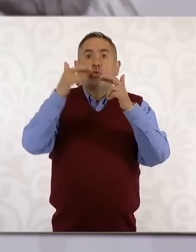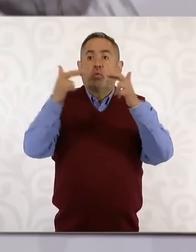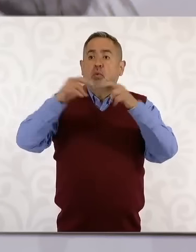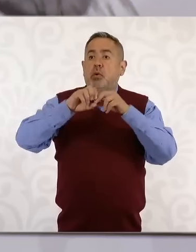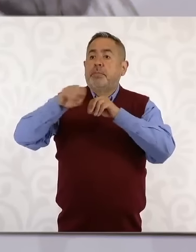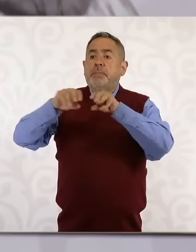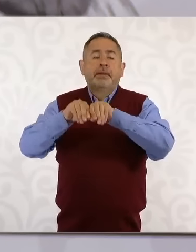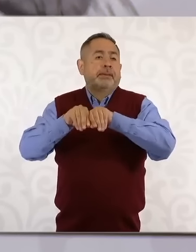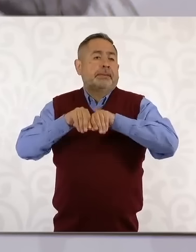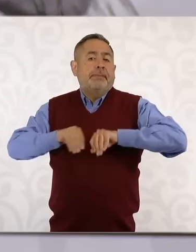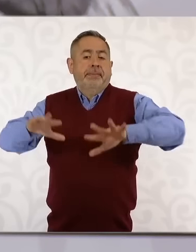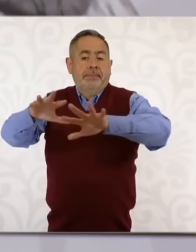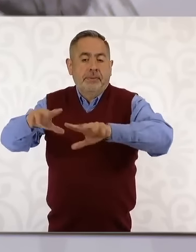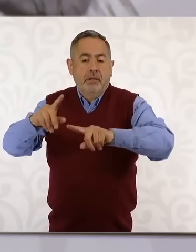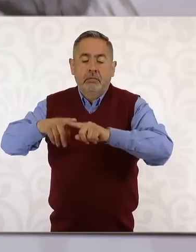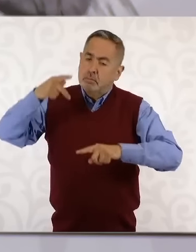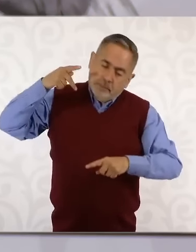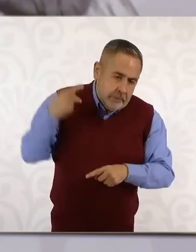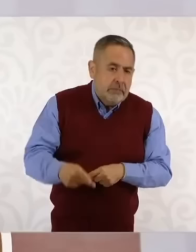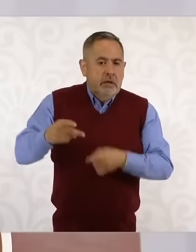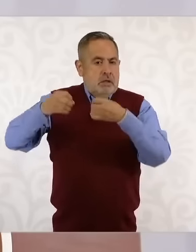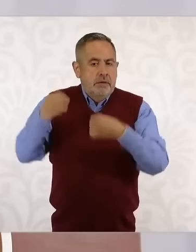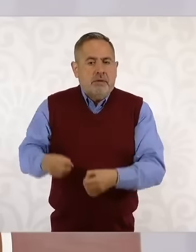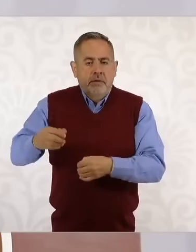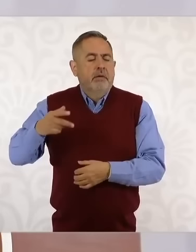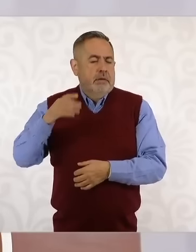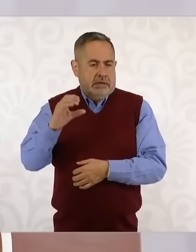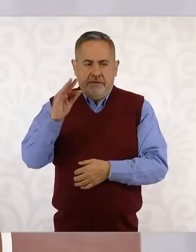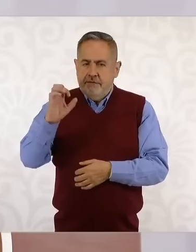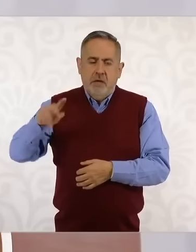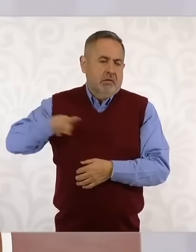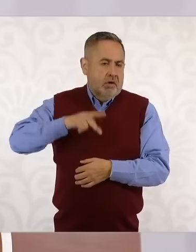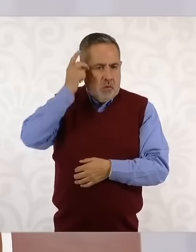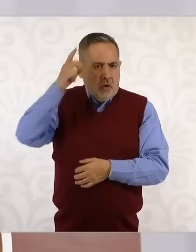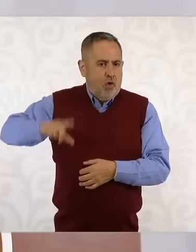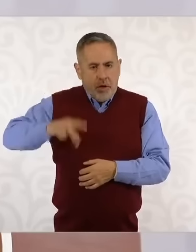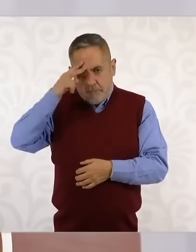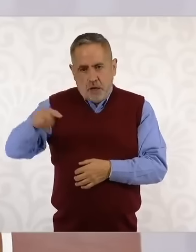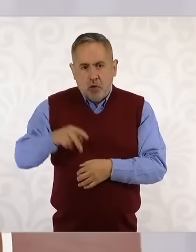Estado mexicano. eh particularmente a la Comisión Federal de Electricidad. En ese